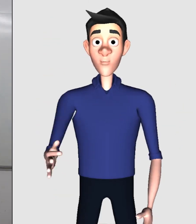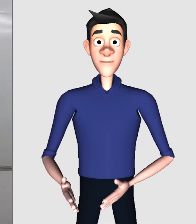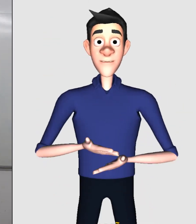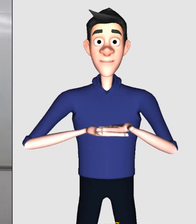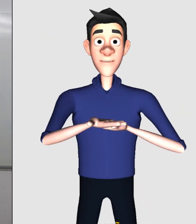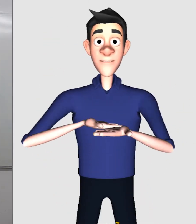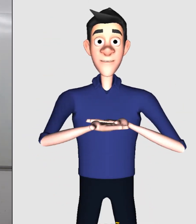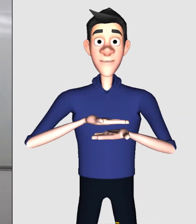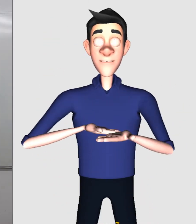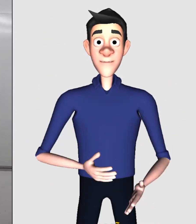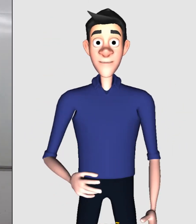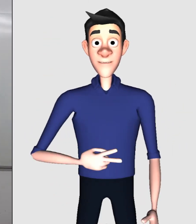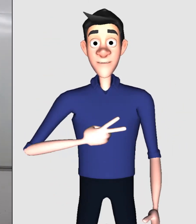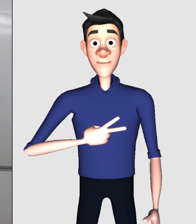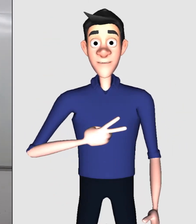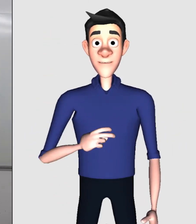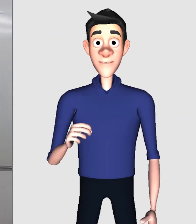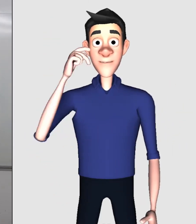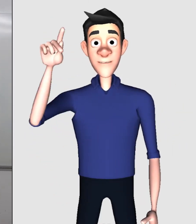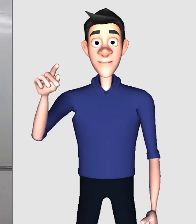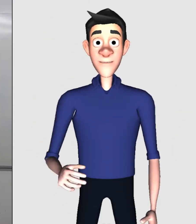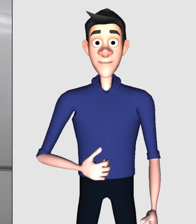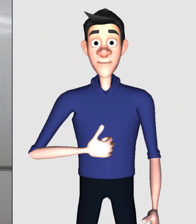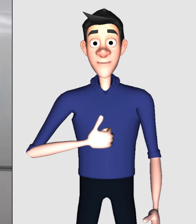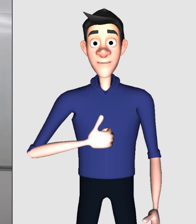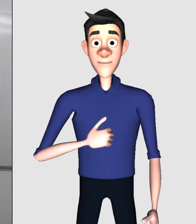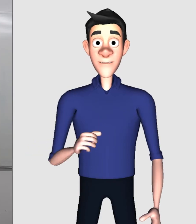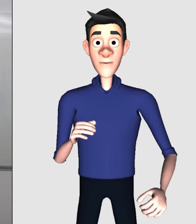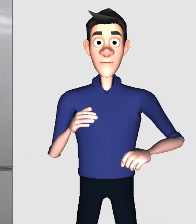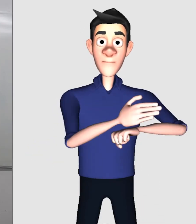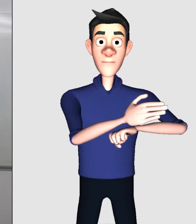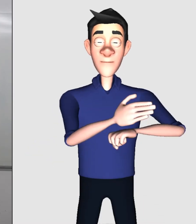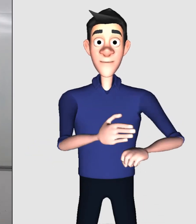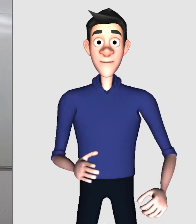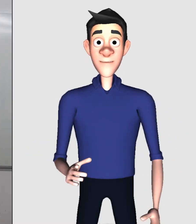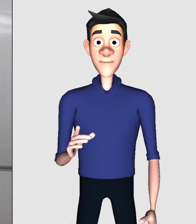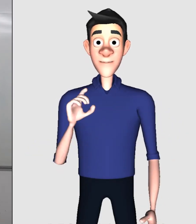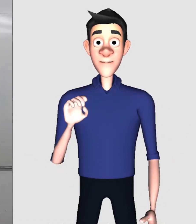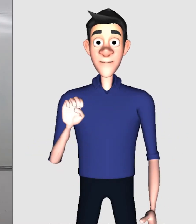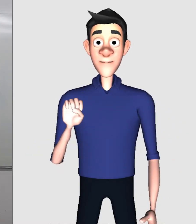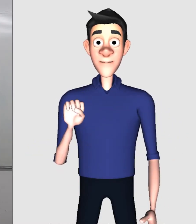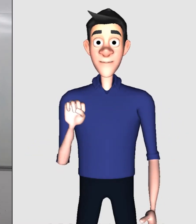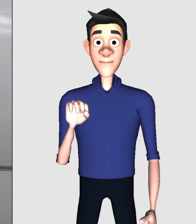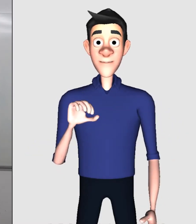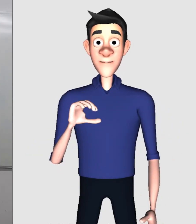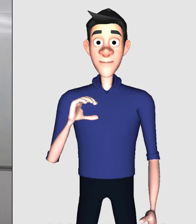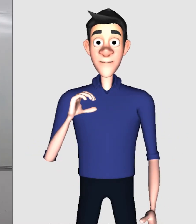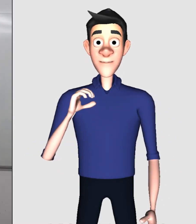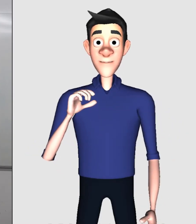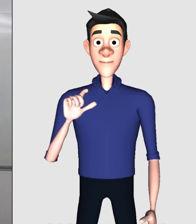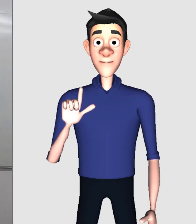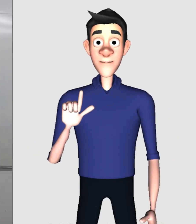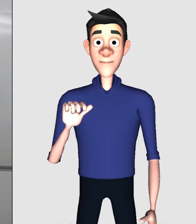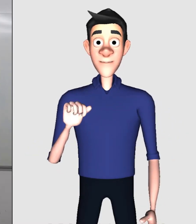tem que ser a metade do que é feito em baixo Na polia é sempre assim, quando puxamos um pedaço, como a corda passa pelos dois lados